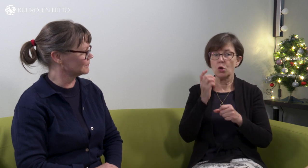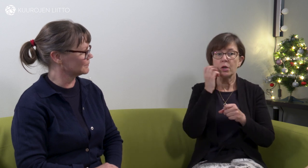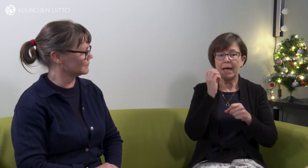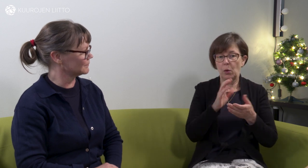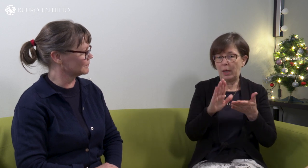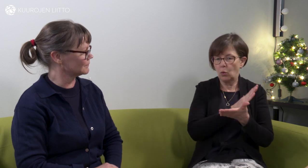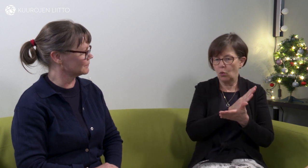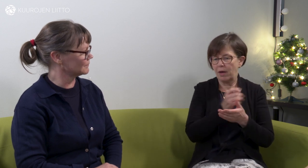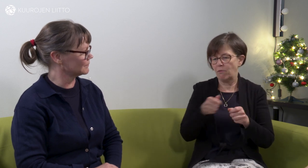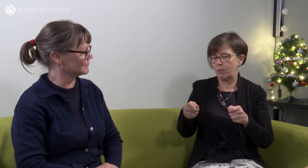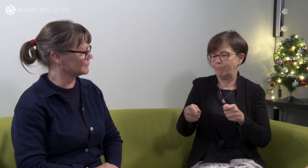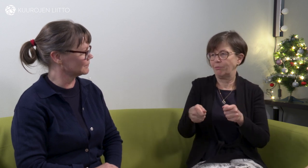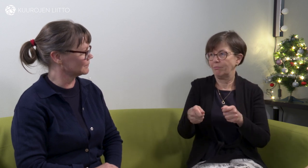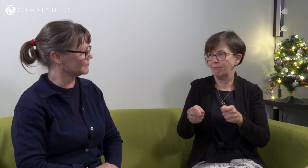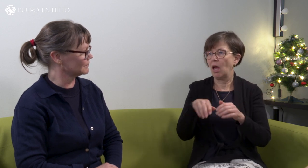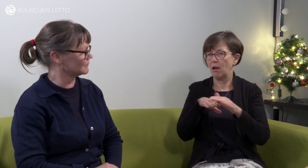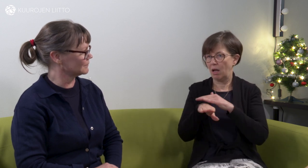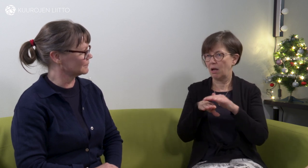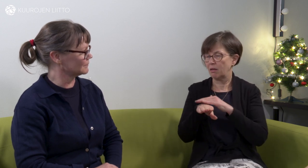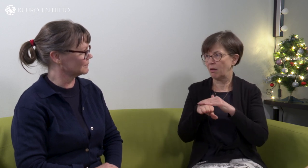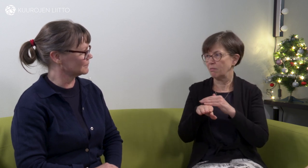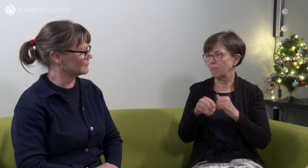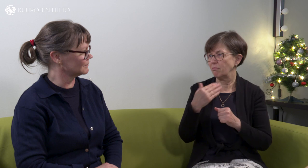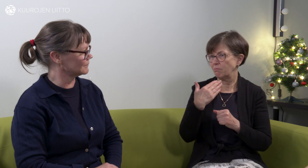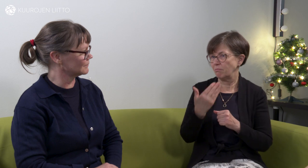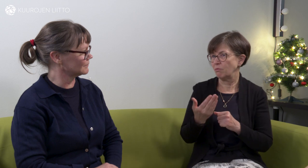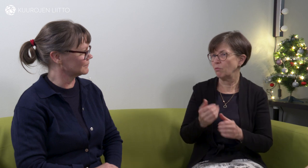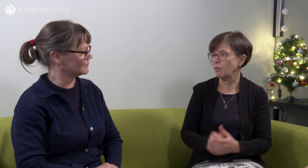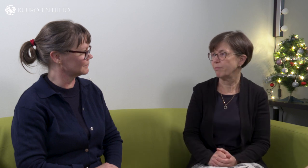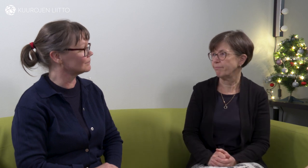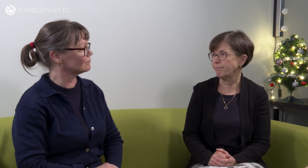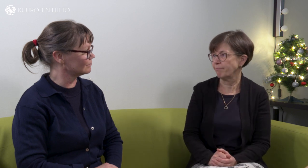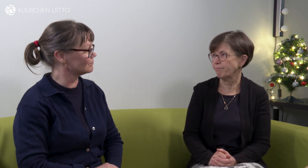että puhelimen akku pääsee tyhjenemään. Sellainen olisi hyvä olla.